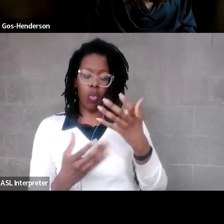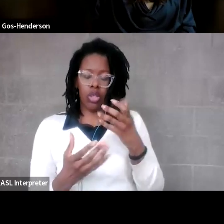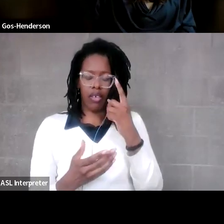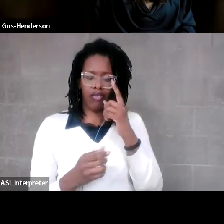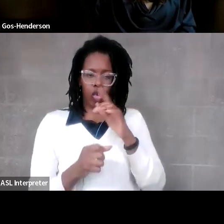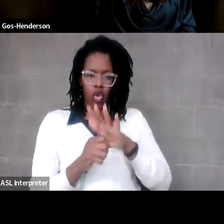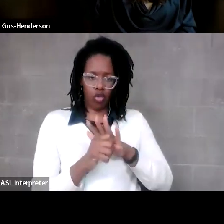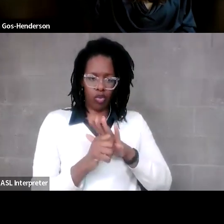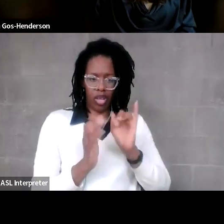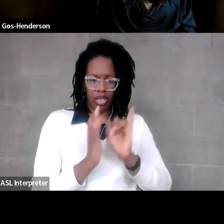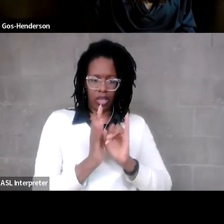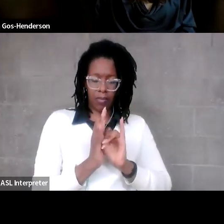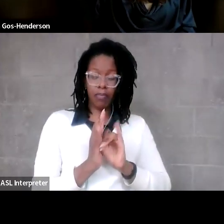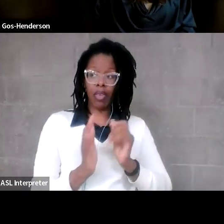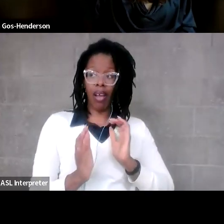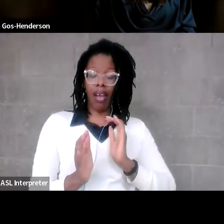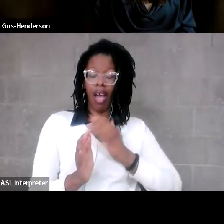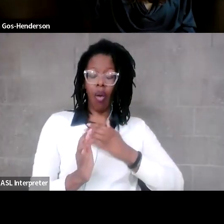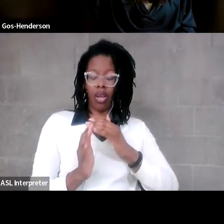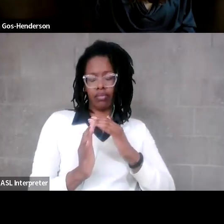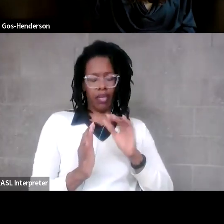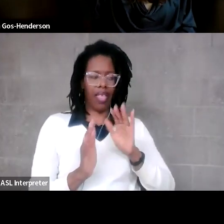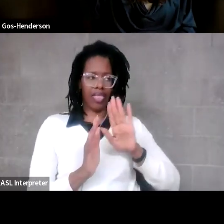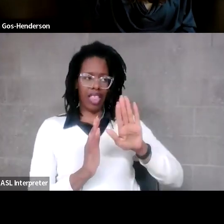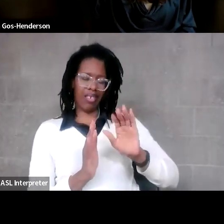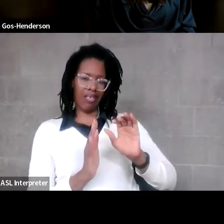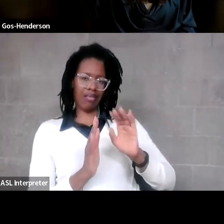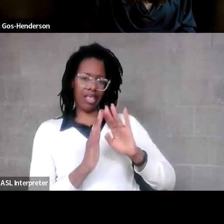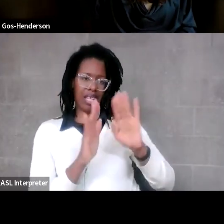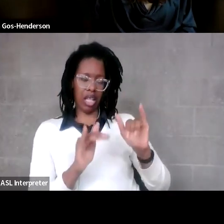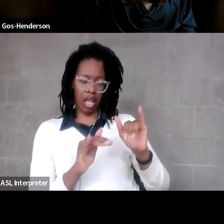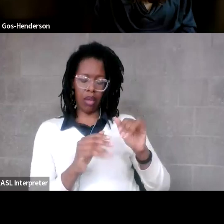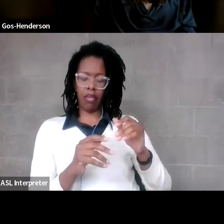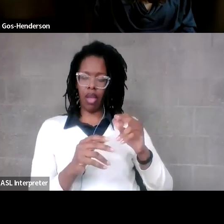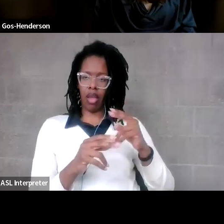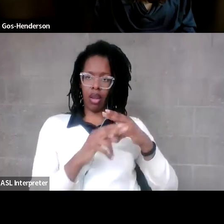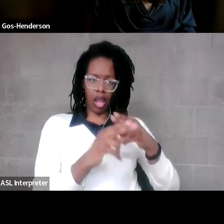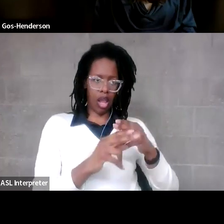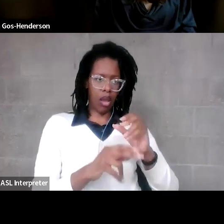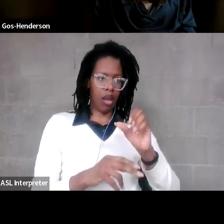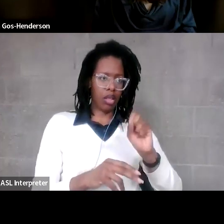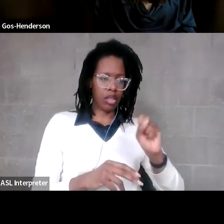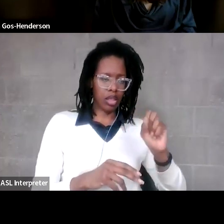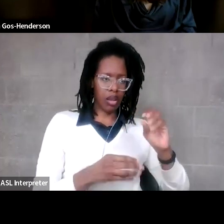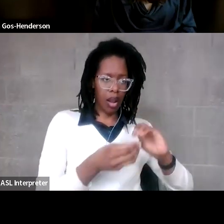Entonces verifican en su sistema que tu número de Seguro Social, tu nombre, tu dirección coinciden con tu registro del Seguro Social,